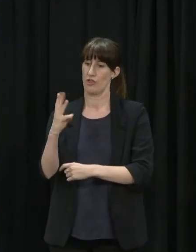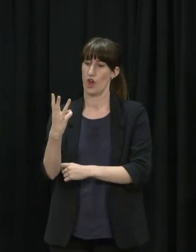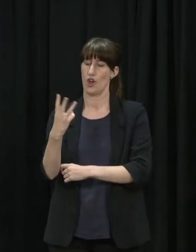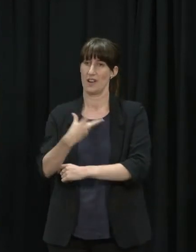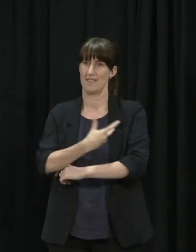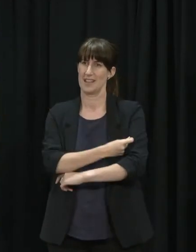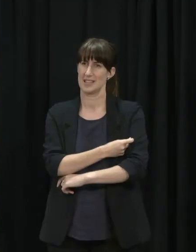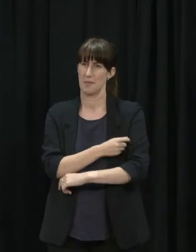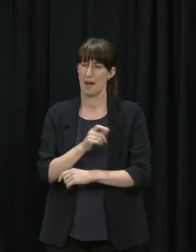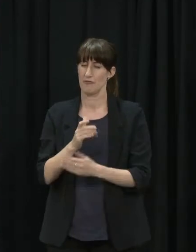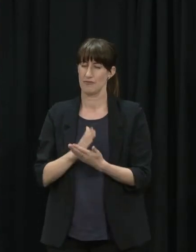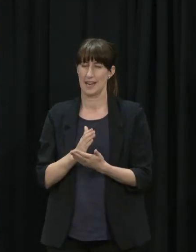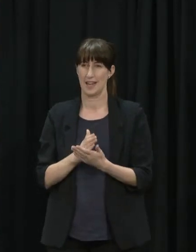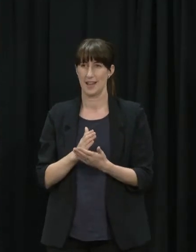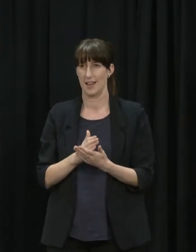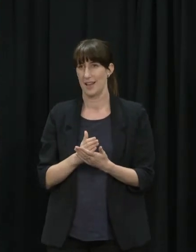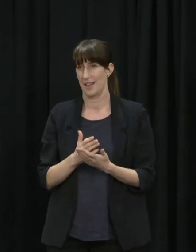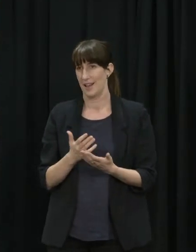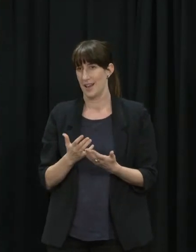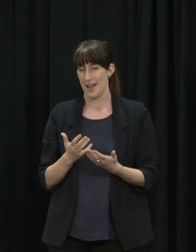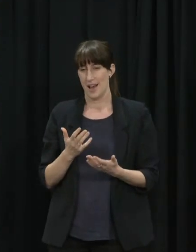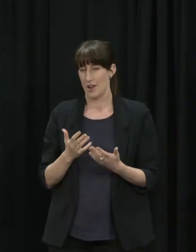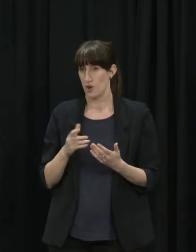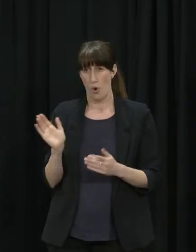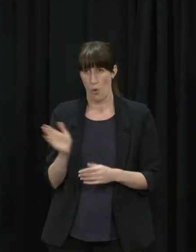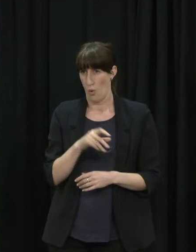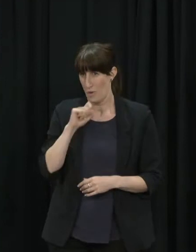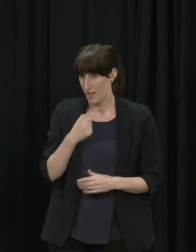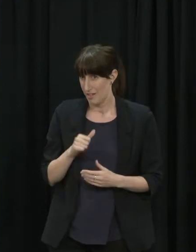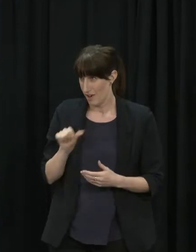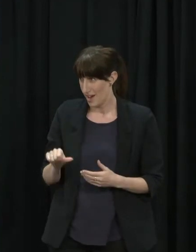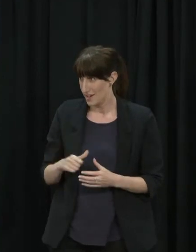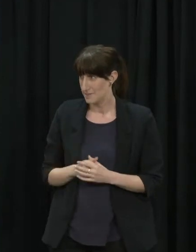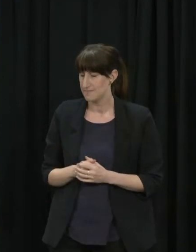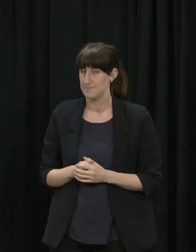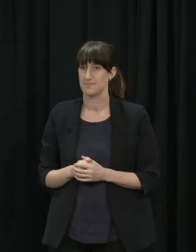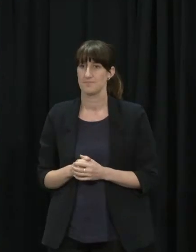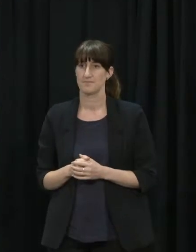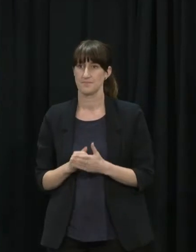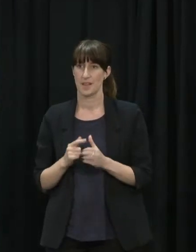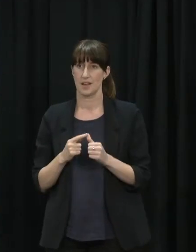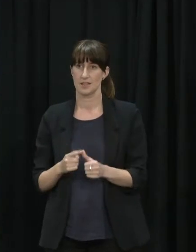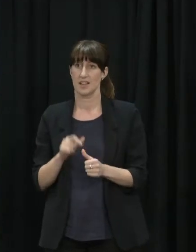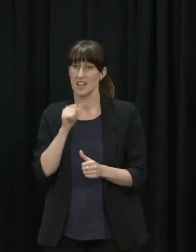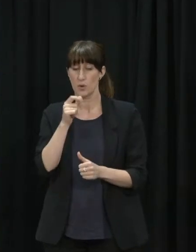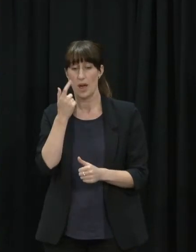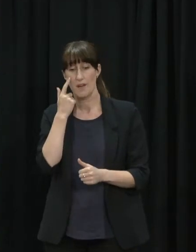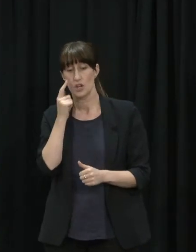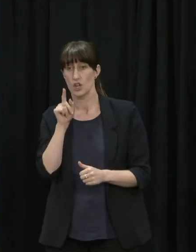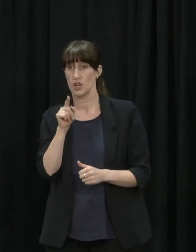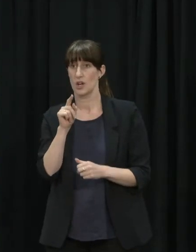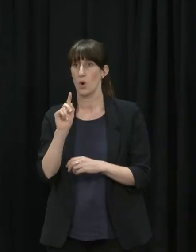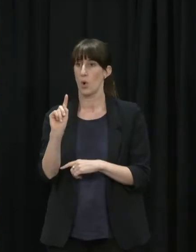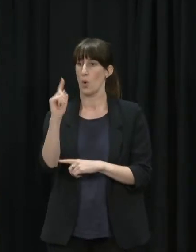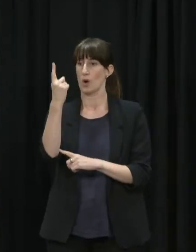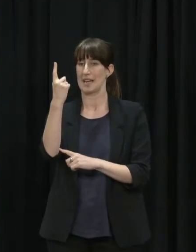tango kaore koe e koa i te